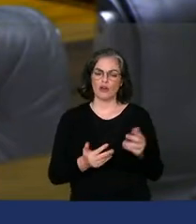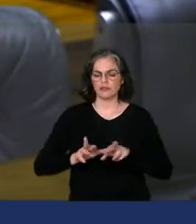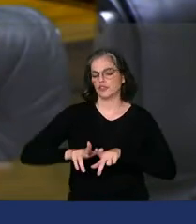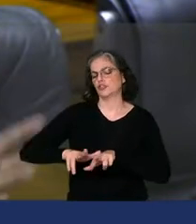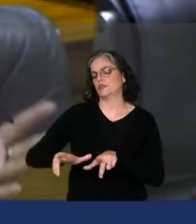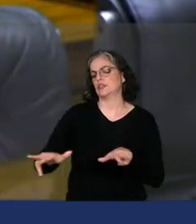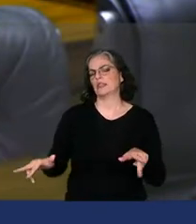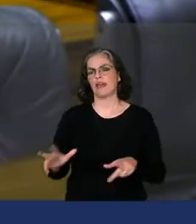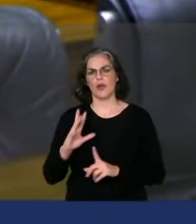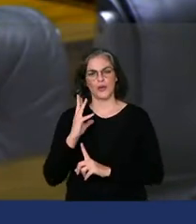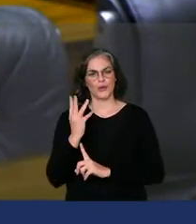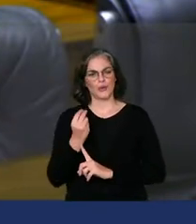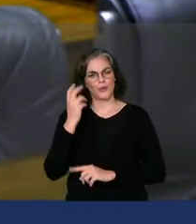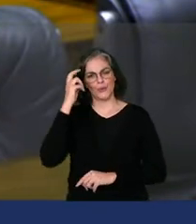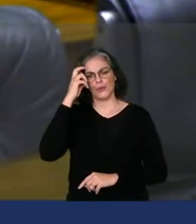JOVEM E MUITO TEM RICO E